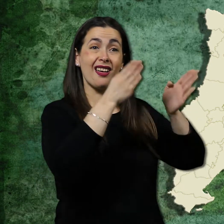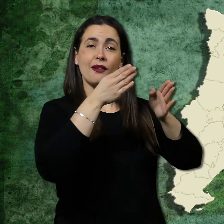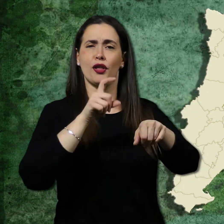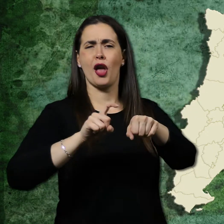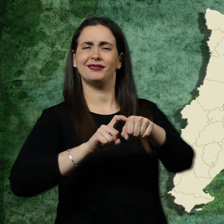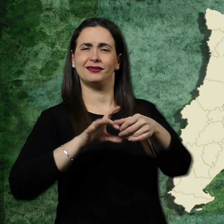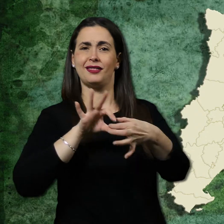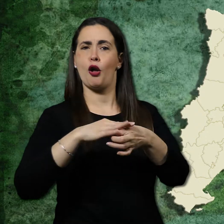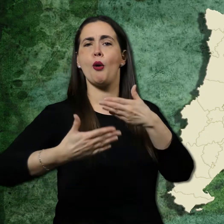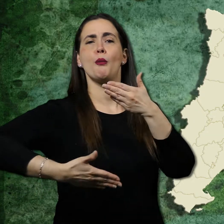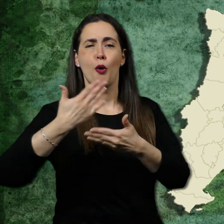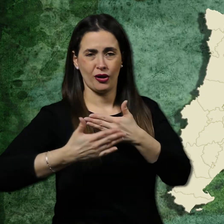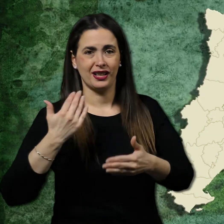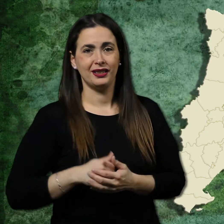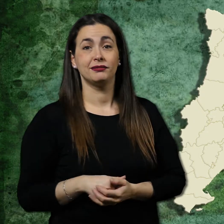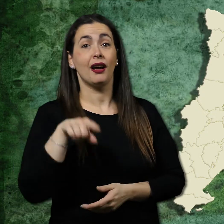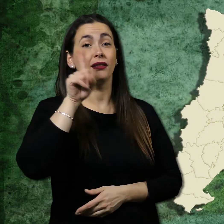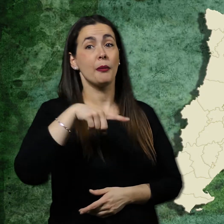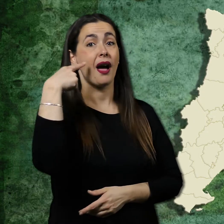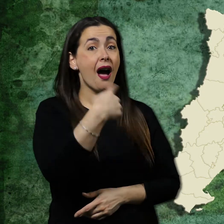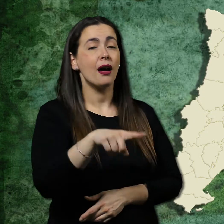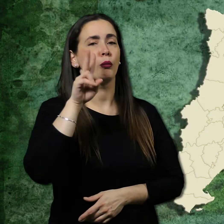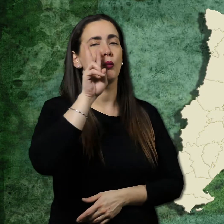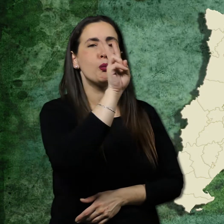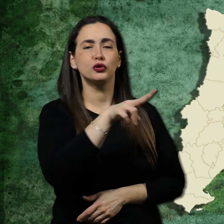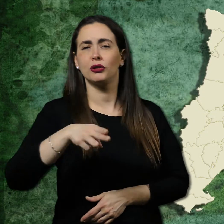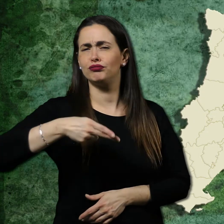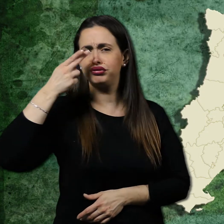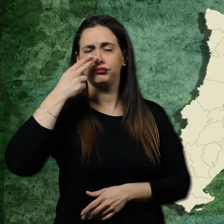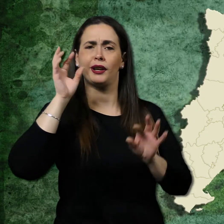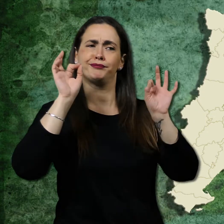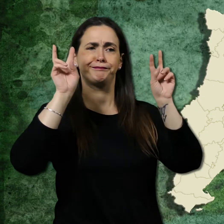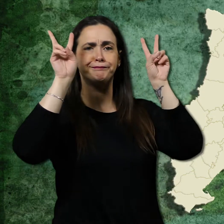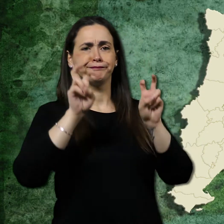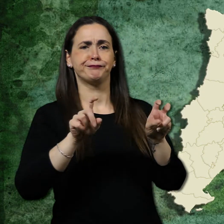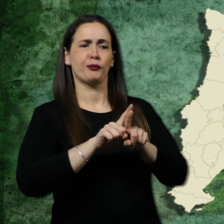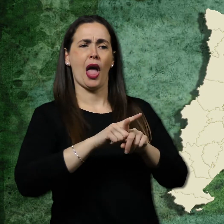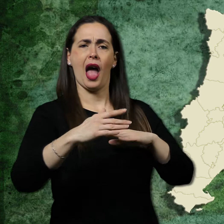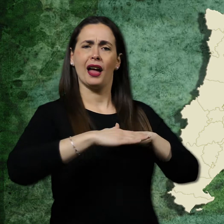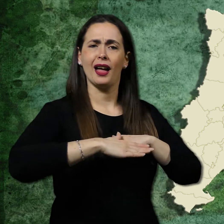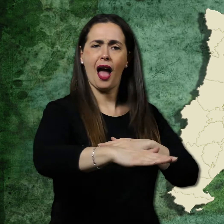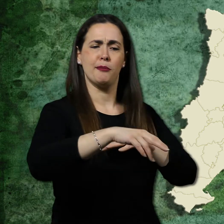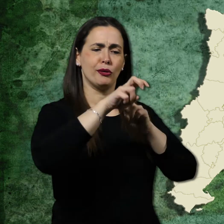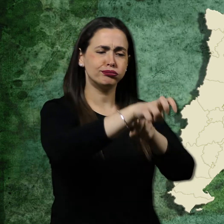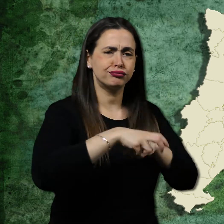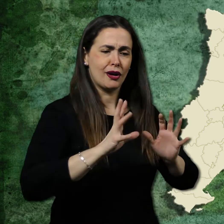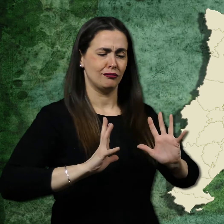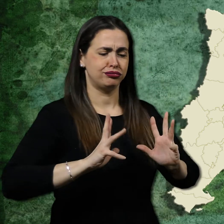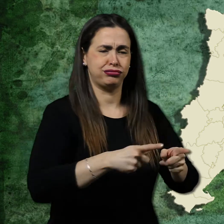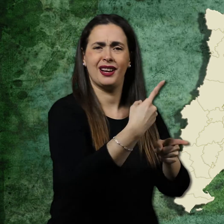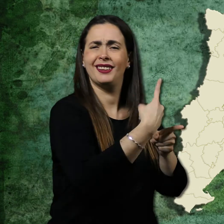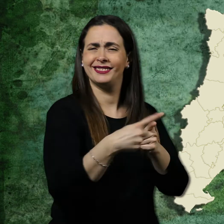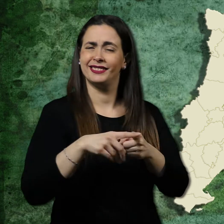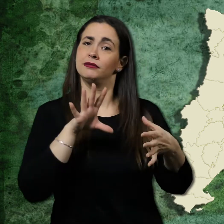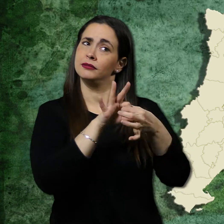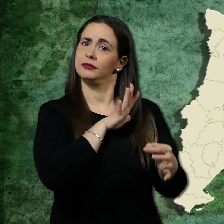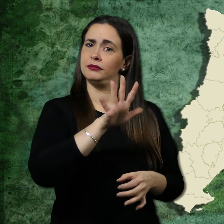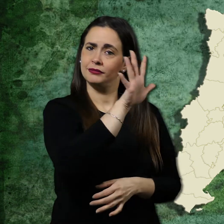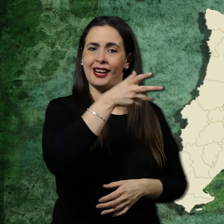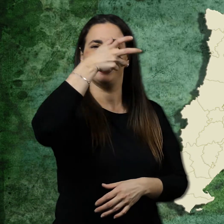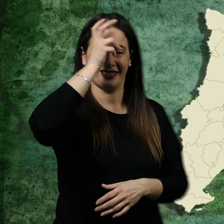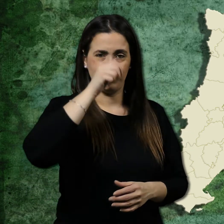nombrosos edificis d'estil modernista i l'interessant Museu Etnogràfic de Ripoll.